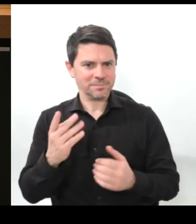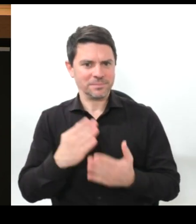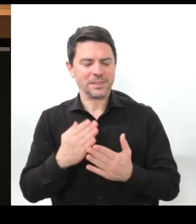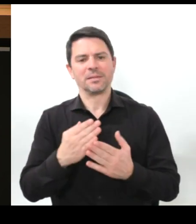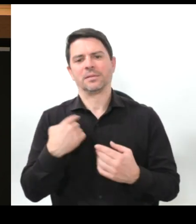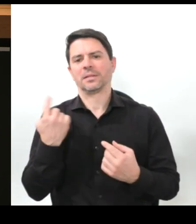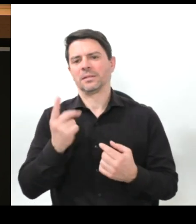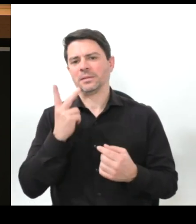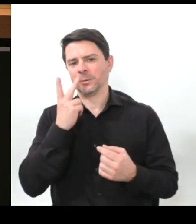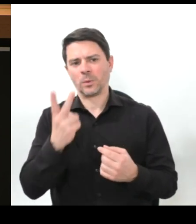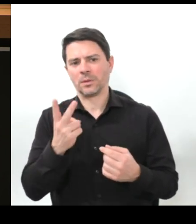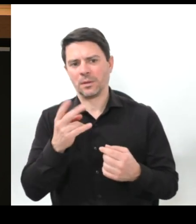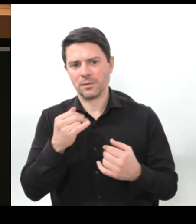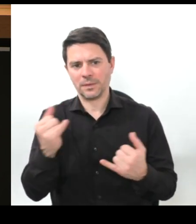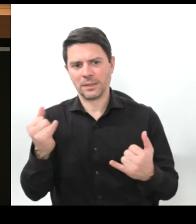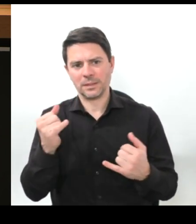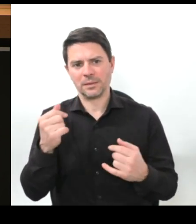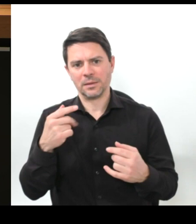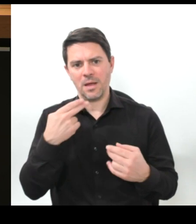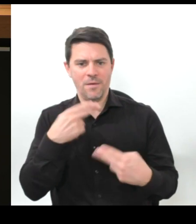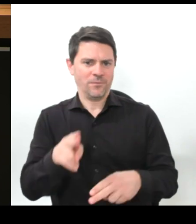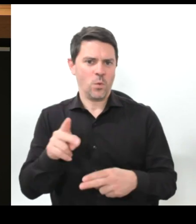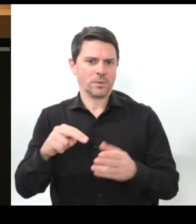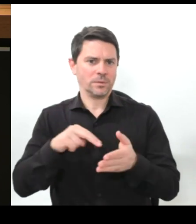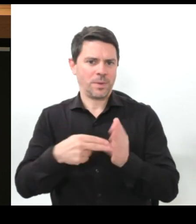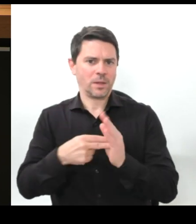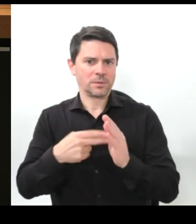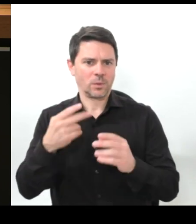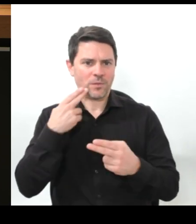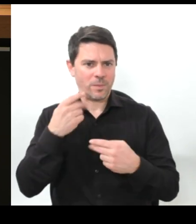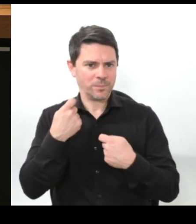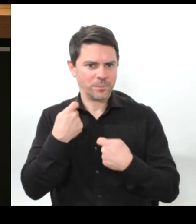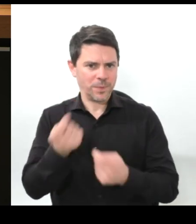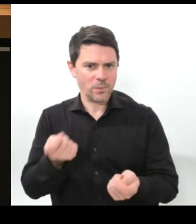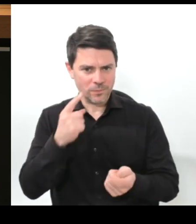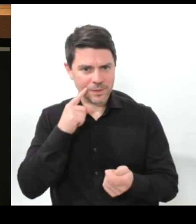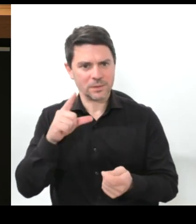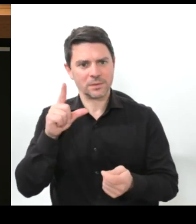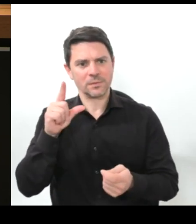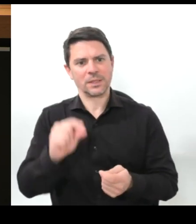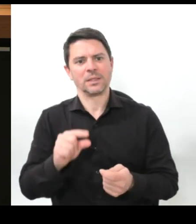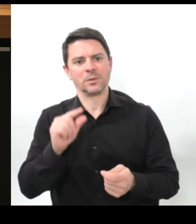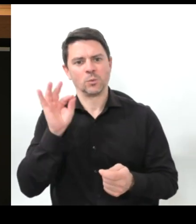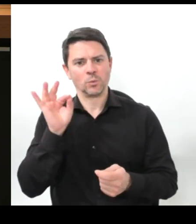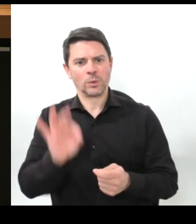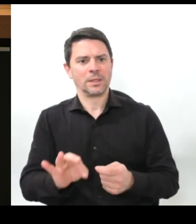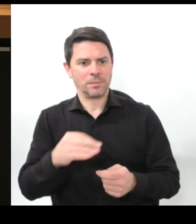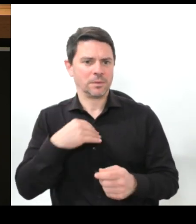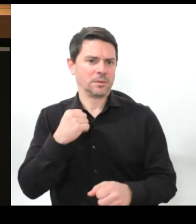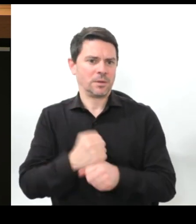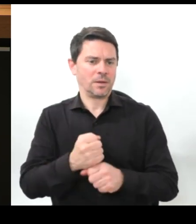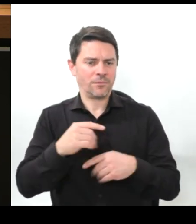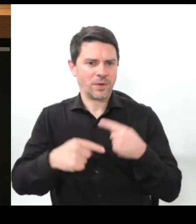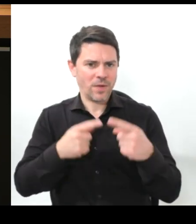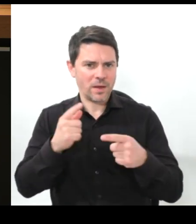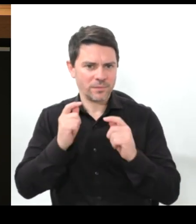Umweltprüfung in der Bauleitplanung im Jahr 2004 die europarechtlichen Vorgaben der Richtlinie über die strategische Umweltprüfung